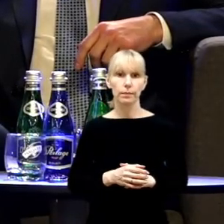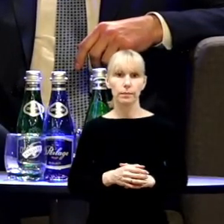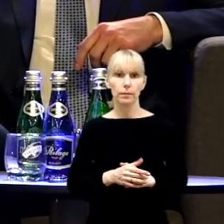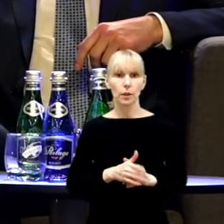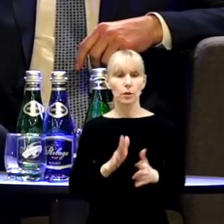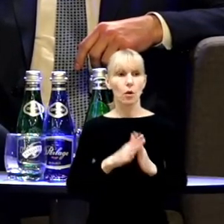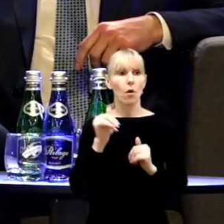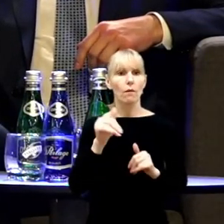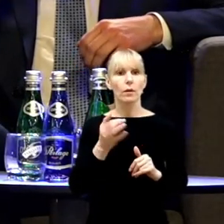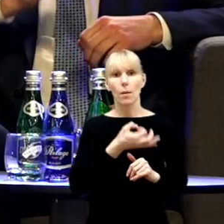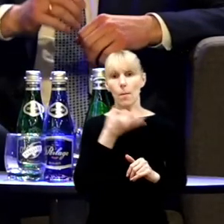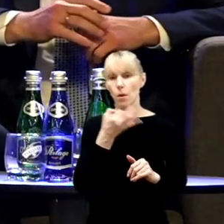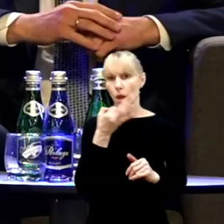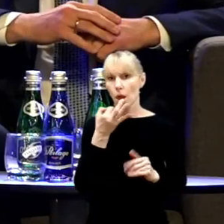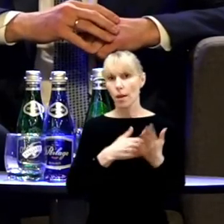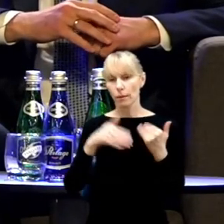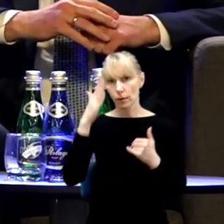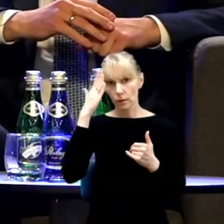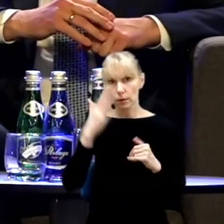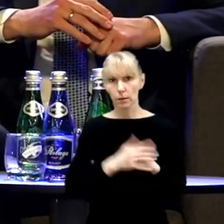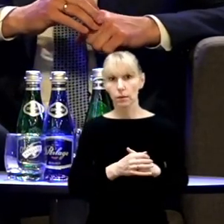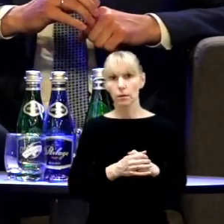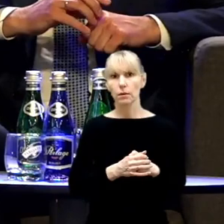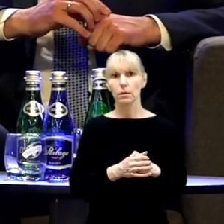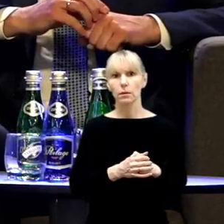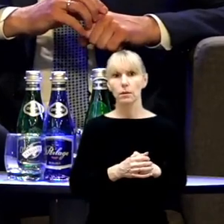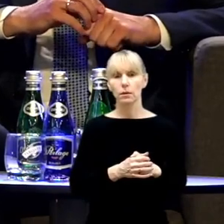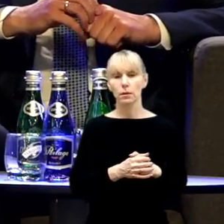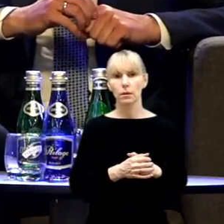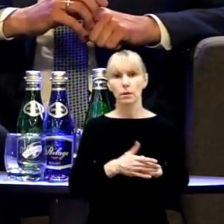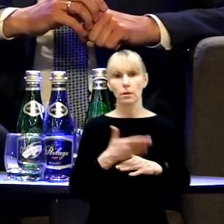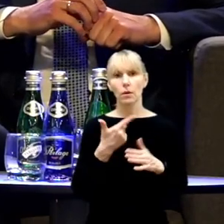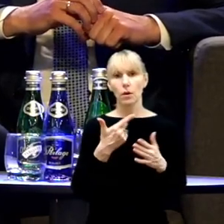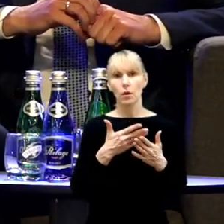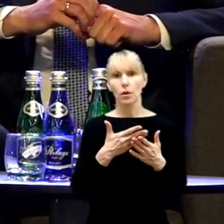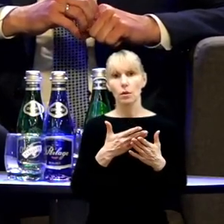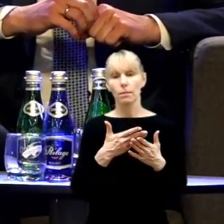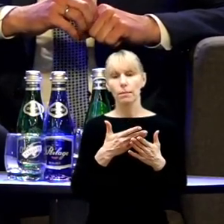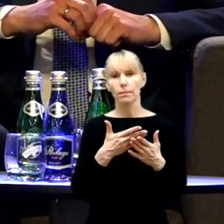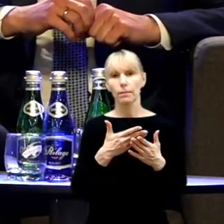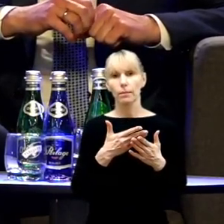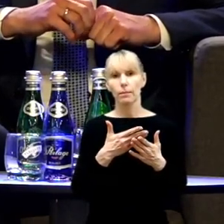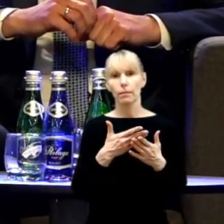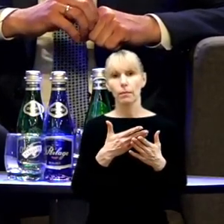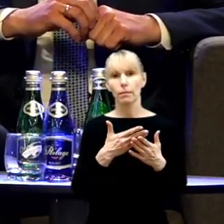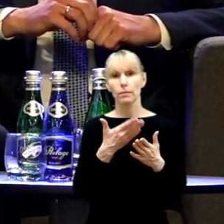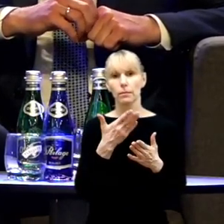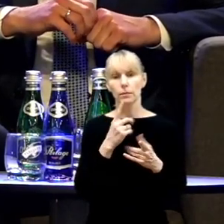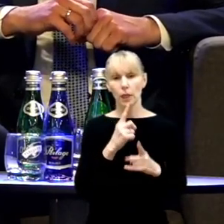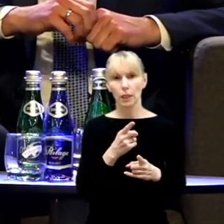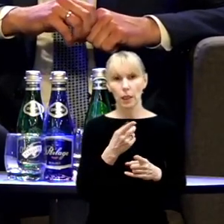7 tys. a 8,5 tys. złotych do metra kwadratowego PUM-u, co w praktyce dla powiedzmy gmin to się przeradza